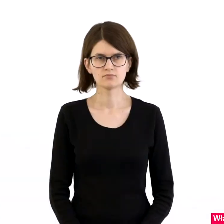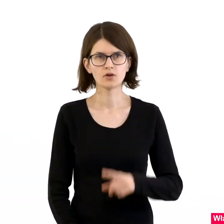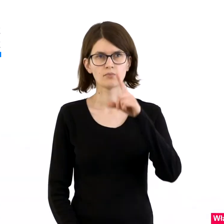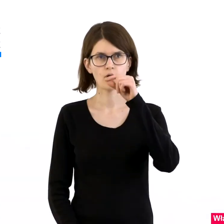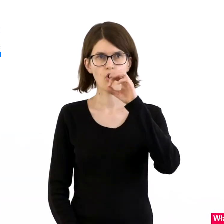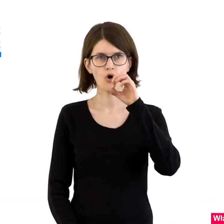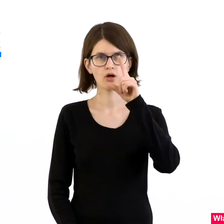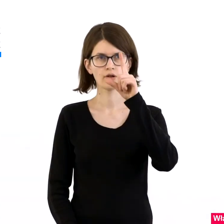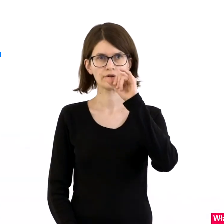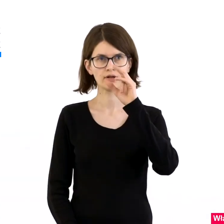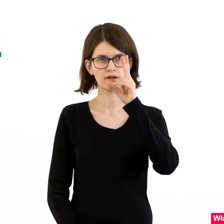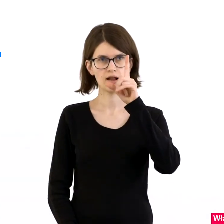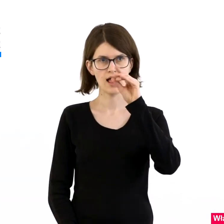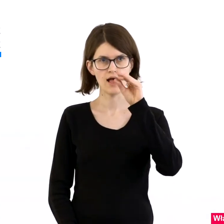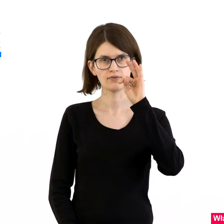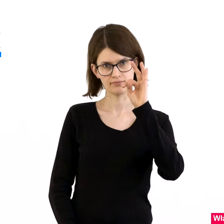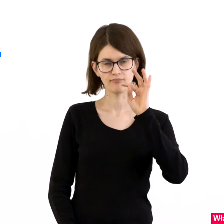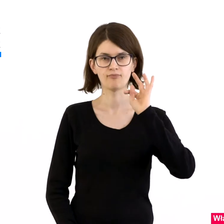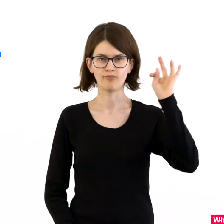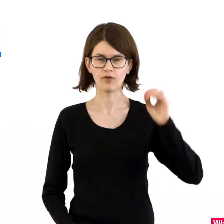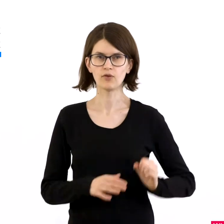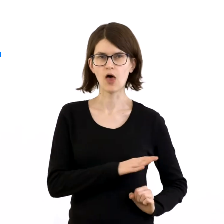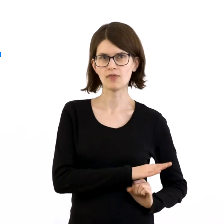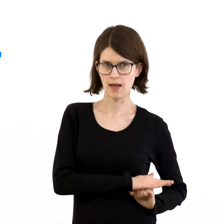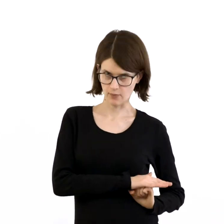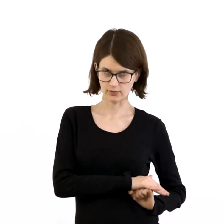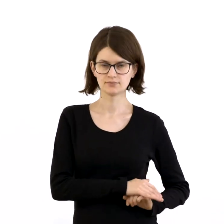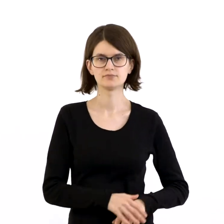Poliklet i kontrapost